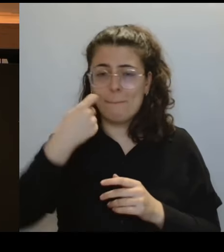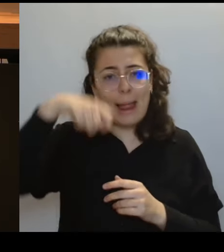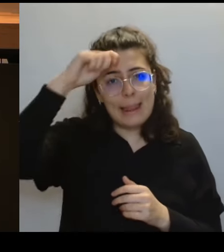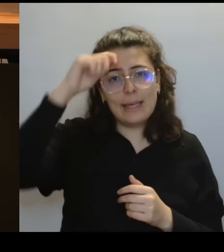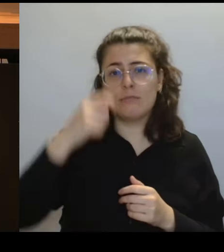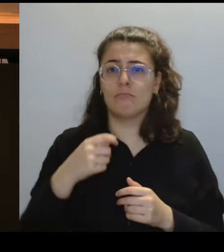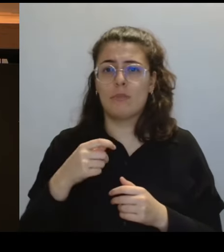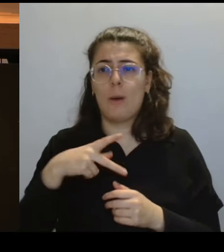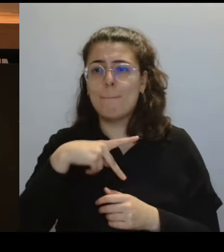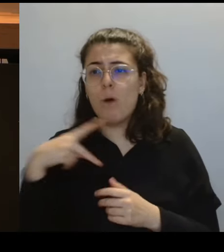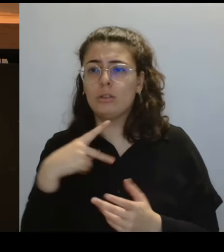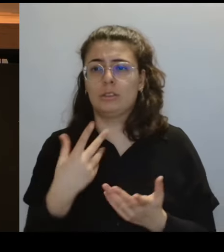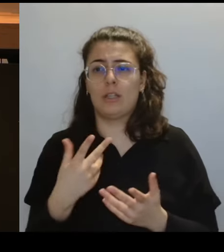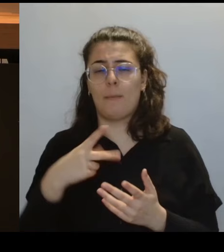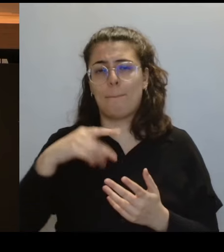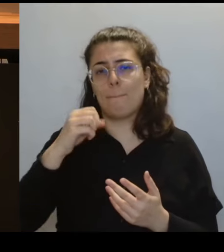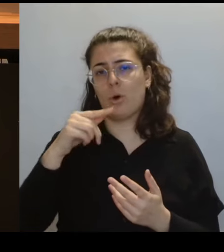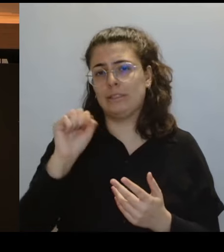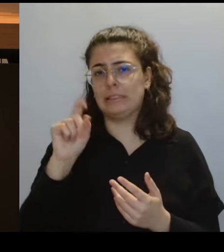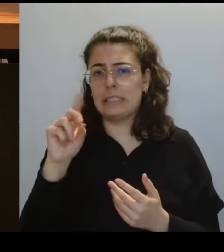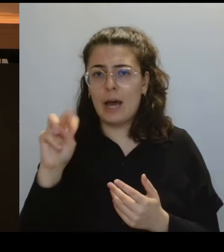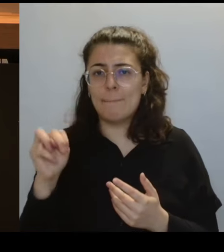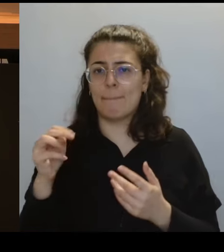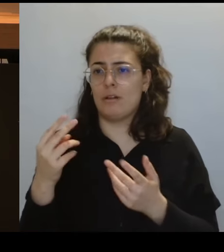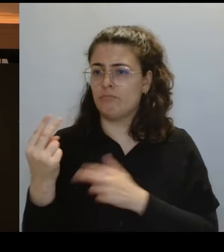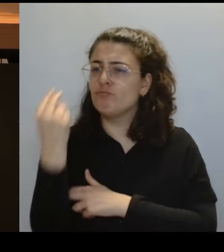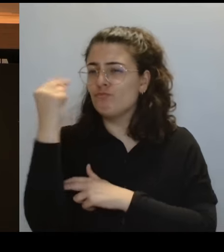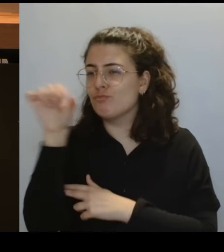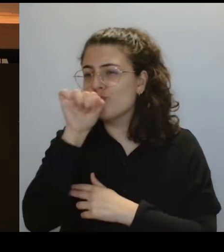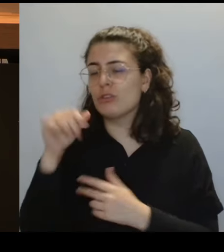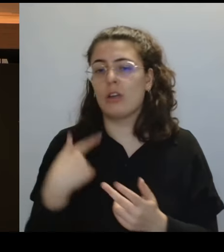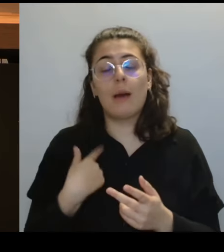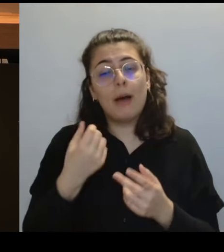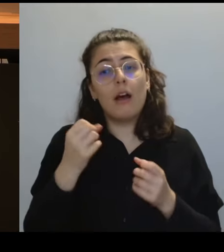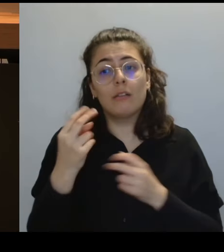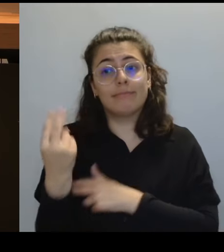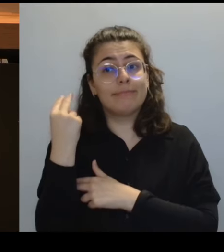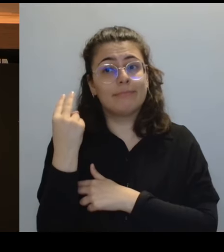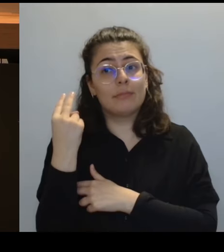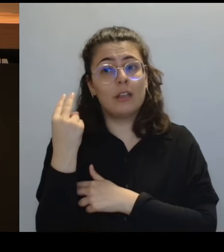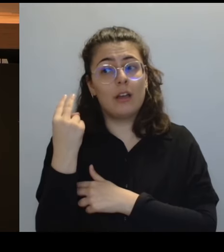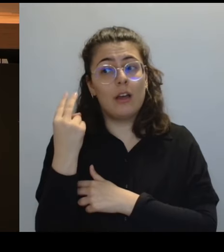Fehlern zu lernen und nicht, um sie zu wiederholen. Was Sie hier vorlegen, ist eine